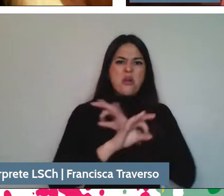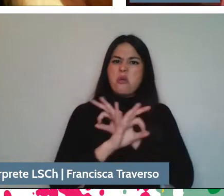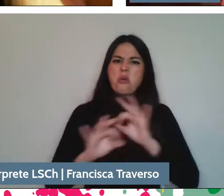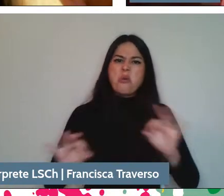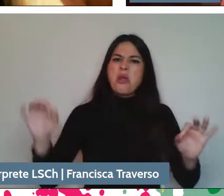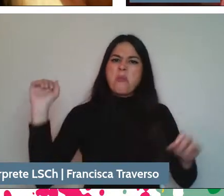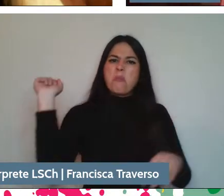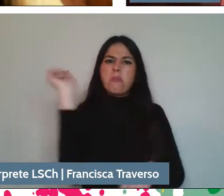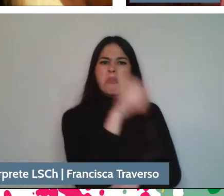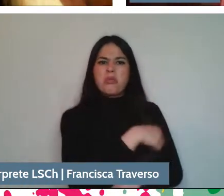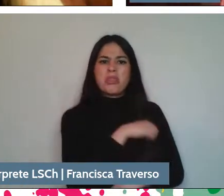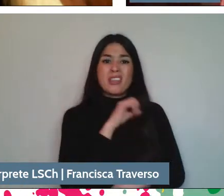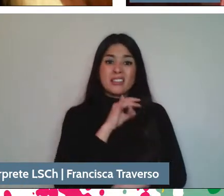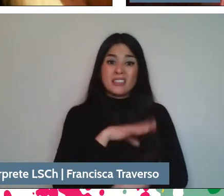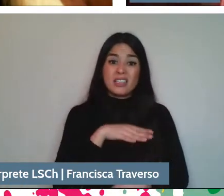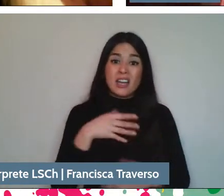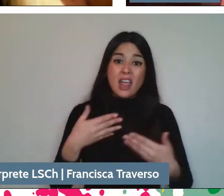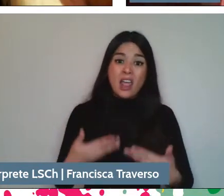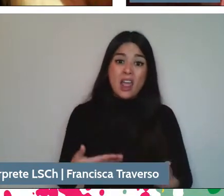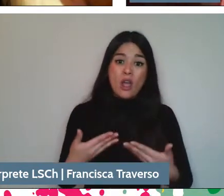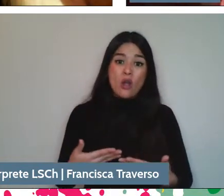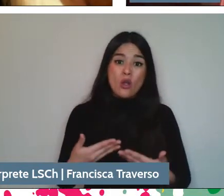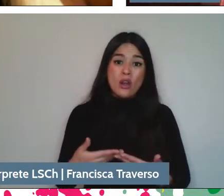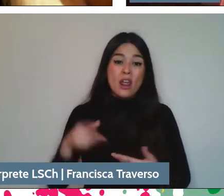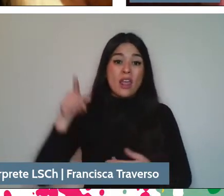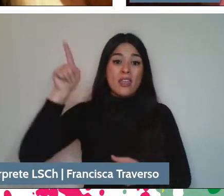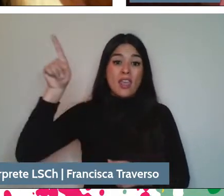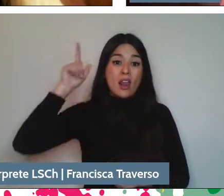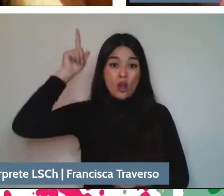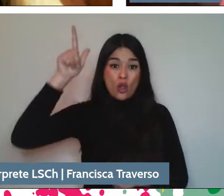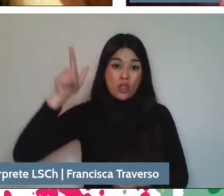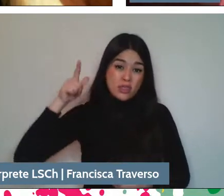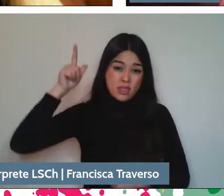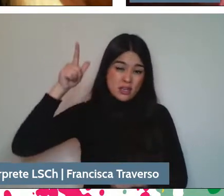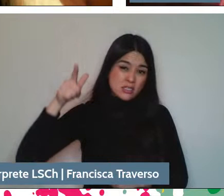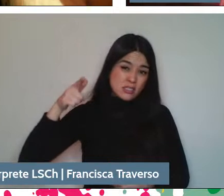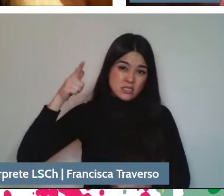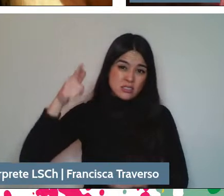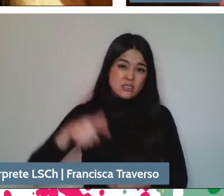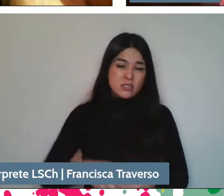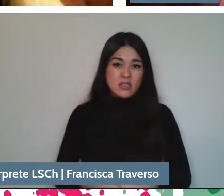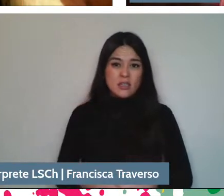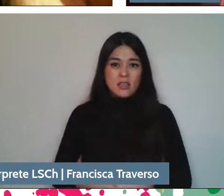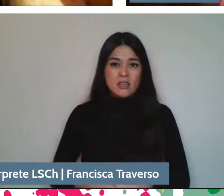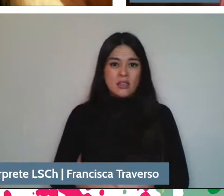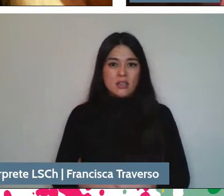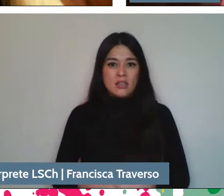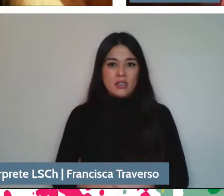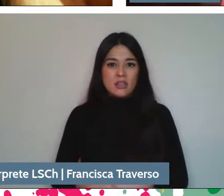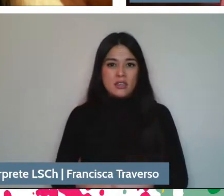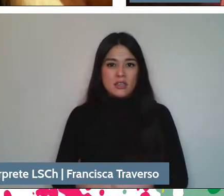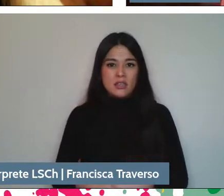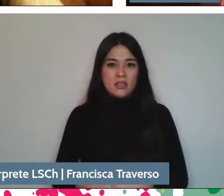Está ahora en una pared de Londres. Entonces, incluso los poetas, por ejemplo,